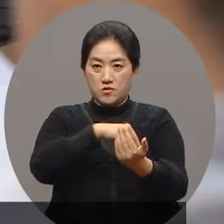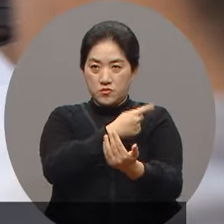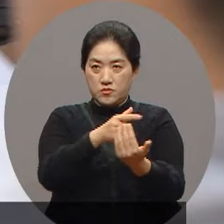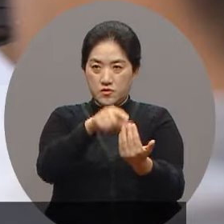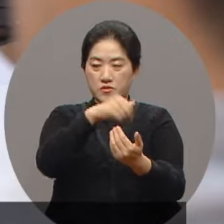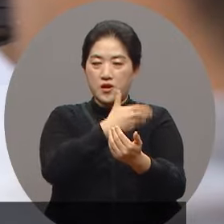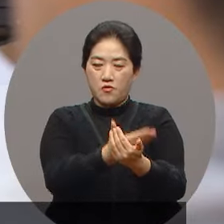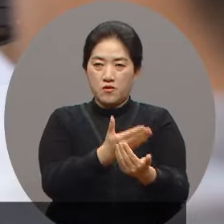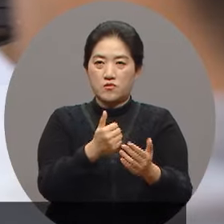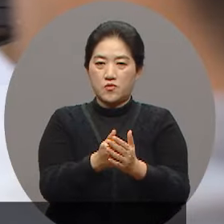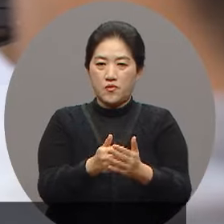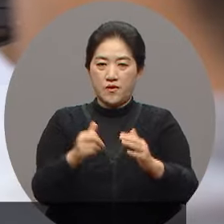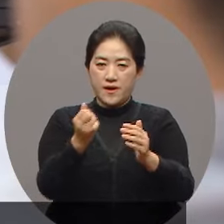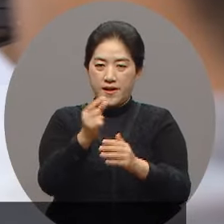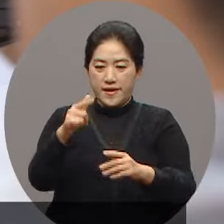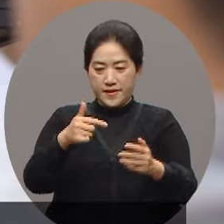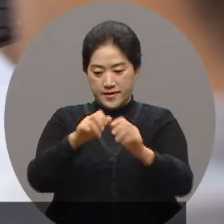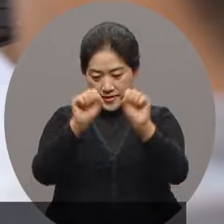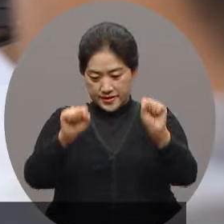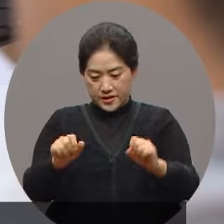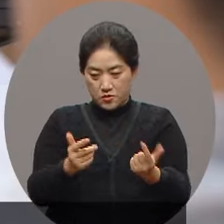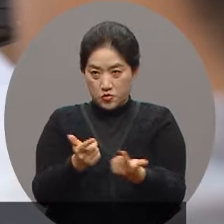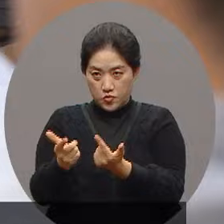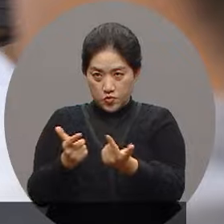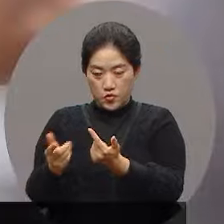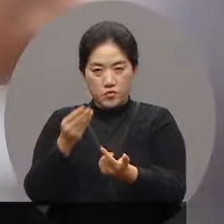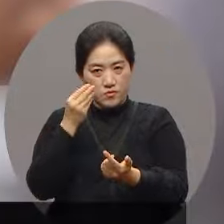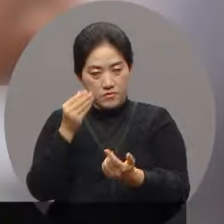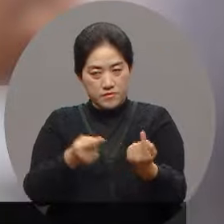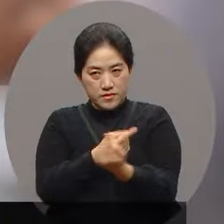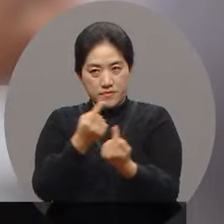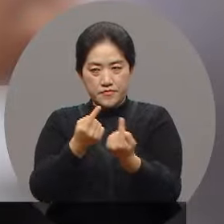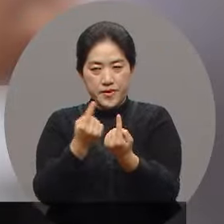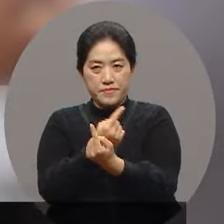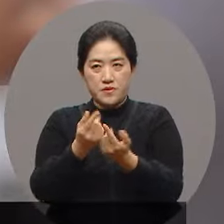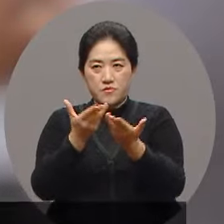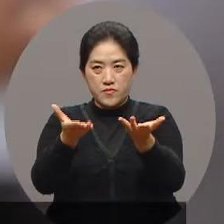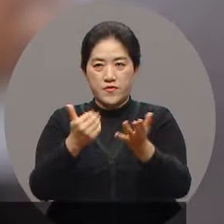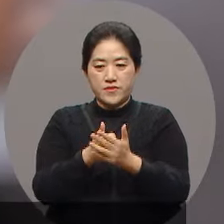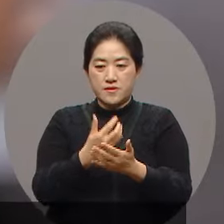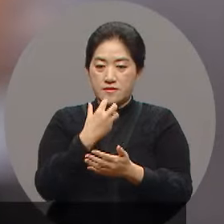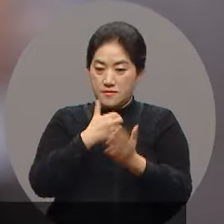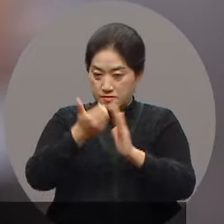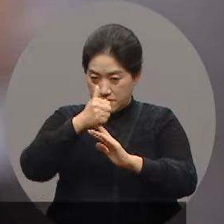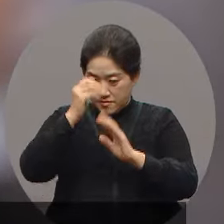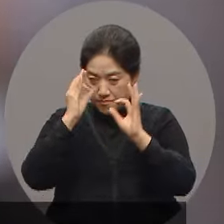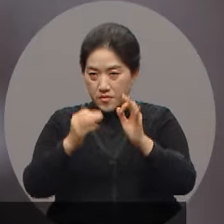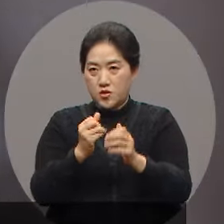4000억 원 규모의 재정 가운데 5, 60%정도를 전공 선택권 확대와 유연한 학사 구조 개편을 시도하는 대학들에 성과인센티브 방식으로 지원하겠다고